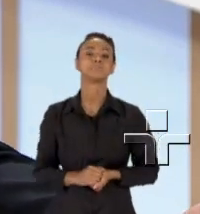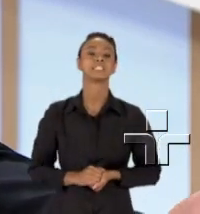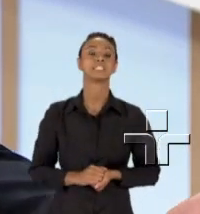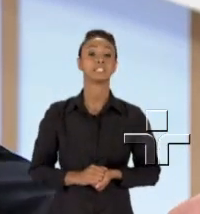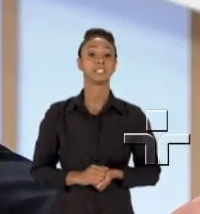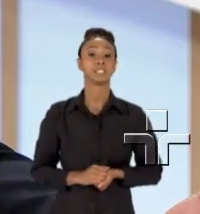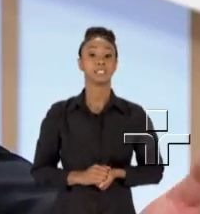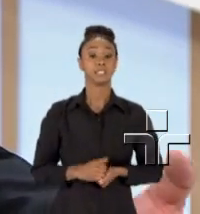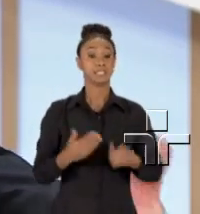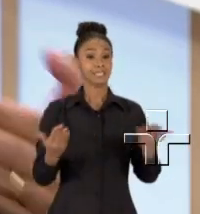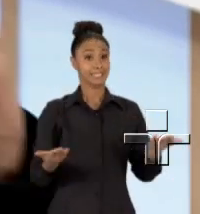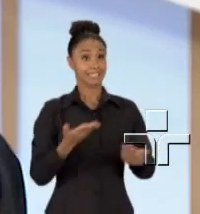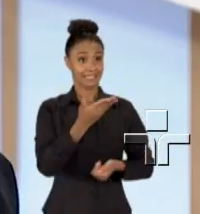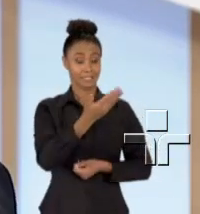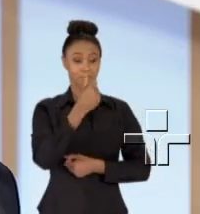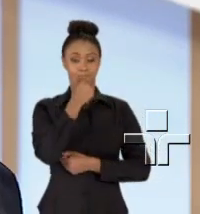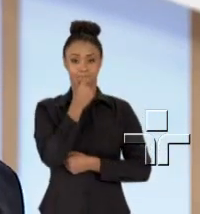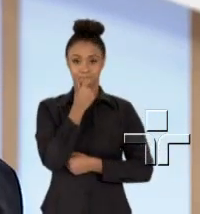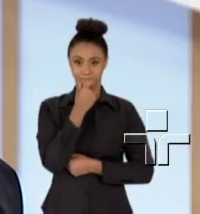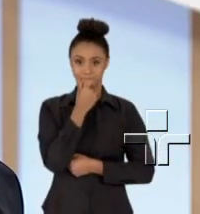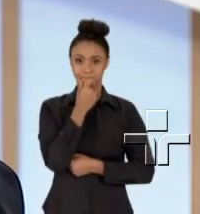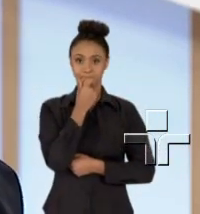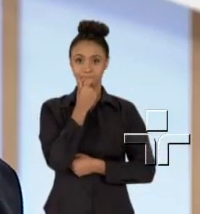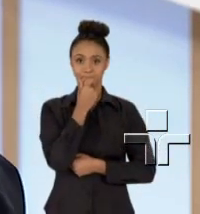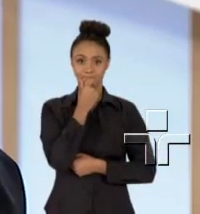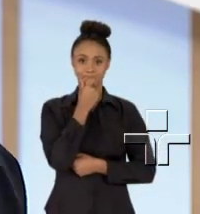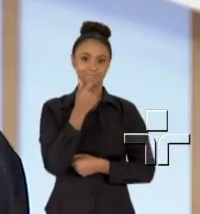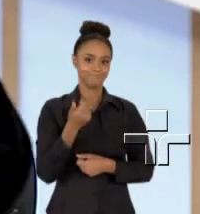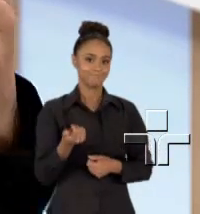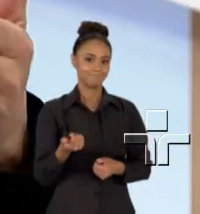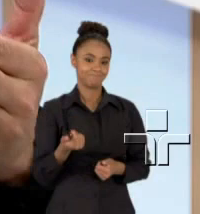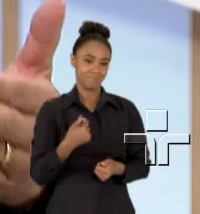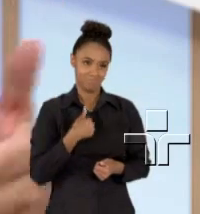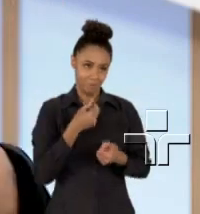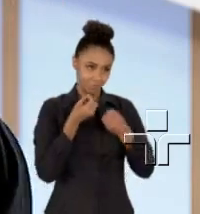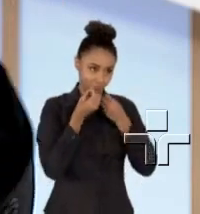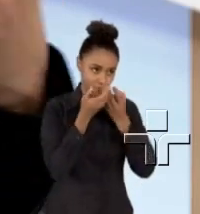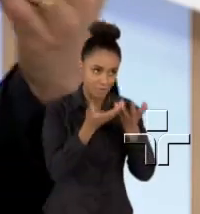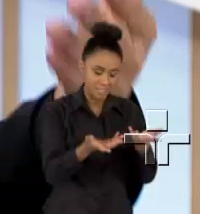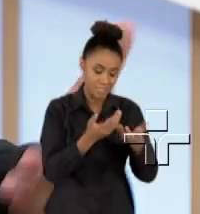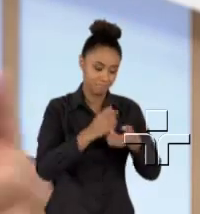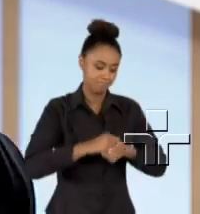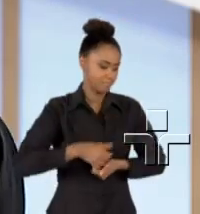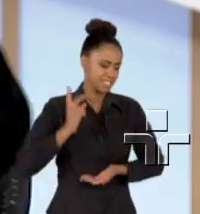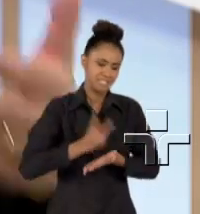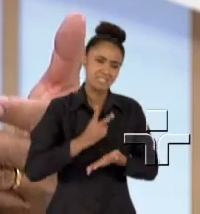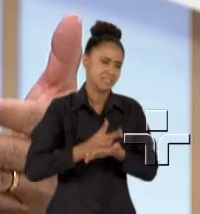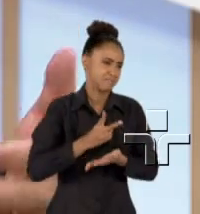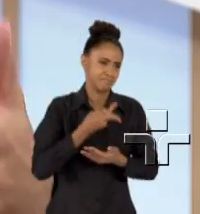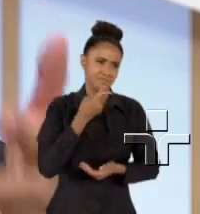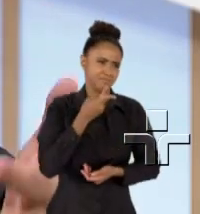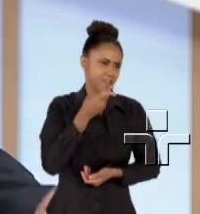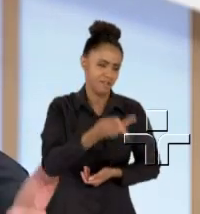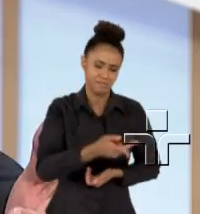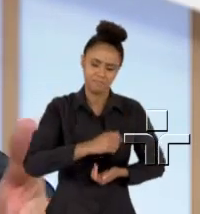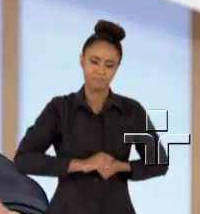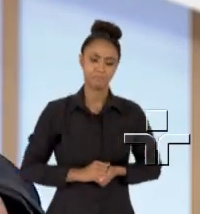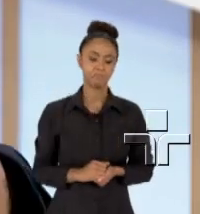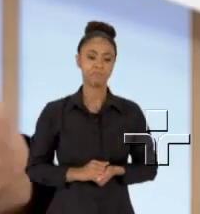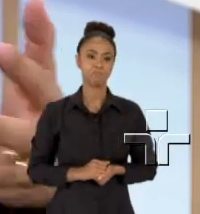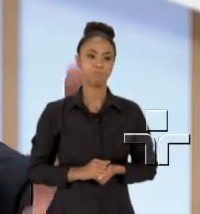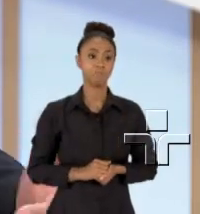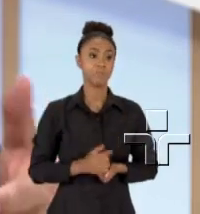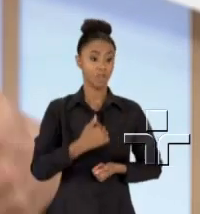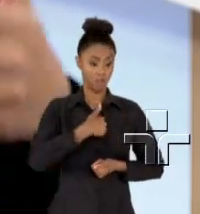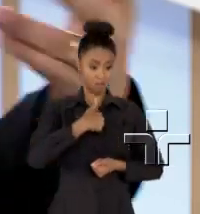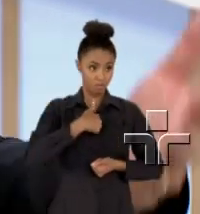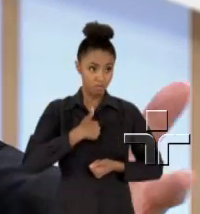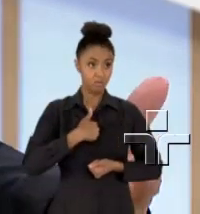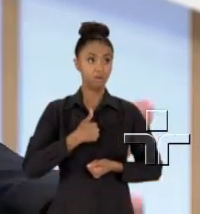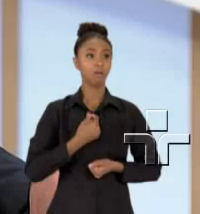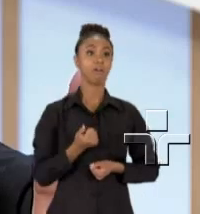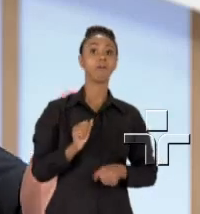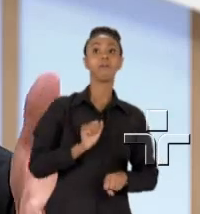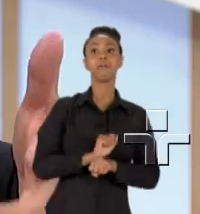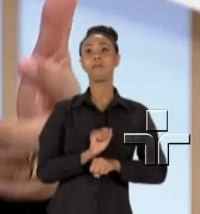Dória, é o que eu falo, eu sou uma pessoa que também não fico esperando.